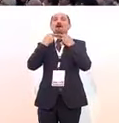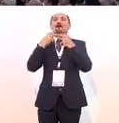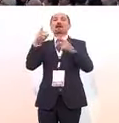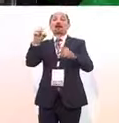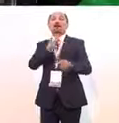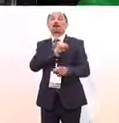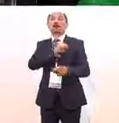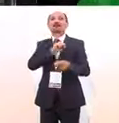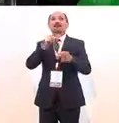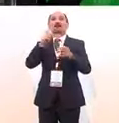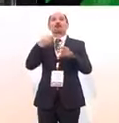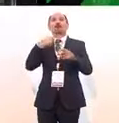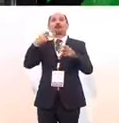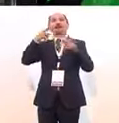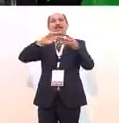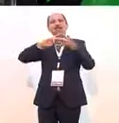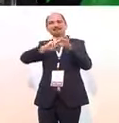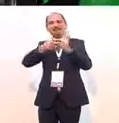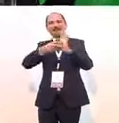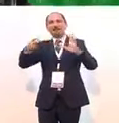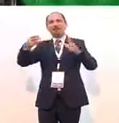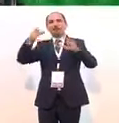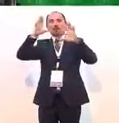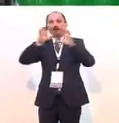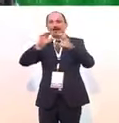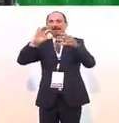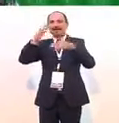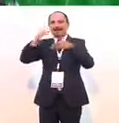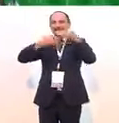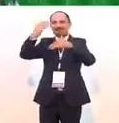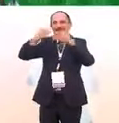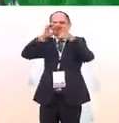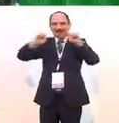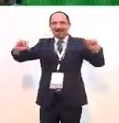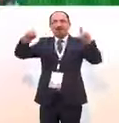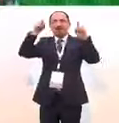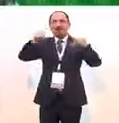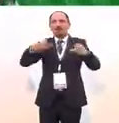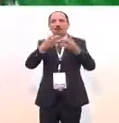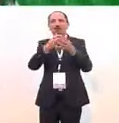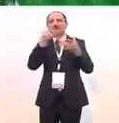tecnocrazia senz’anima. Dire che chiunque vada al governo non ci sono alternative tra